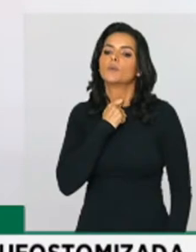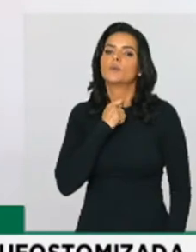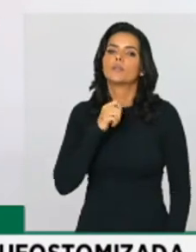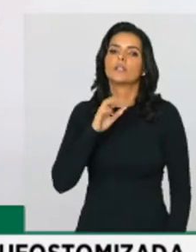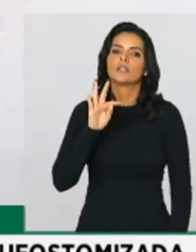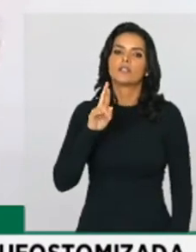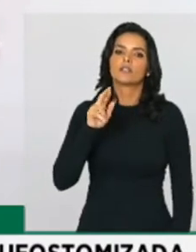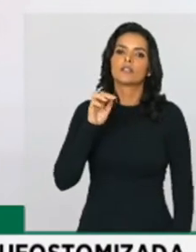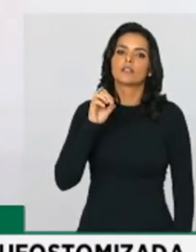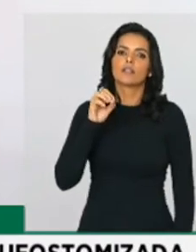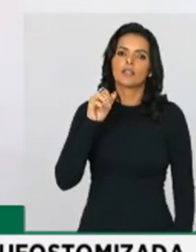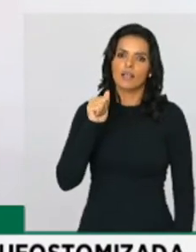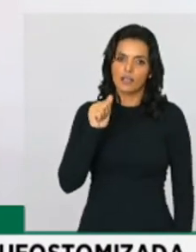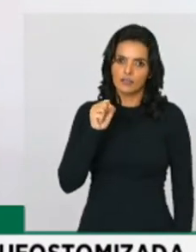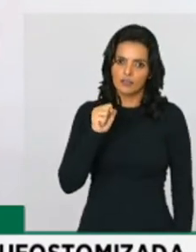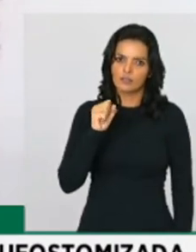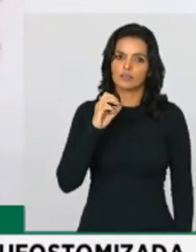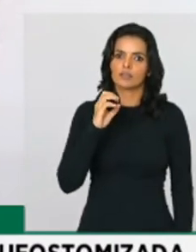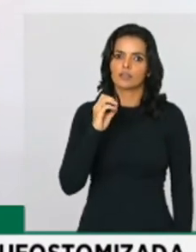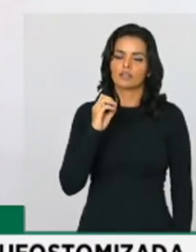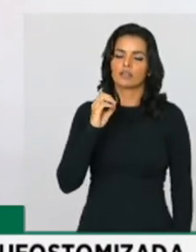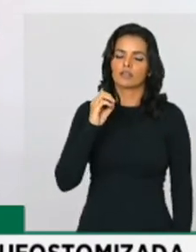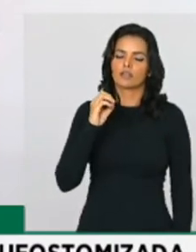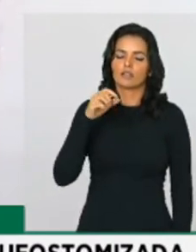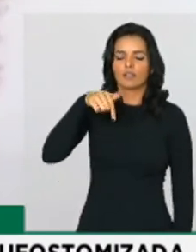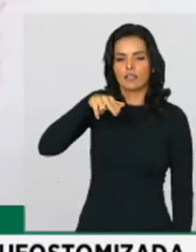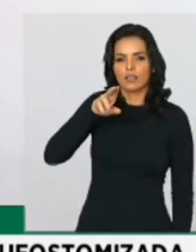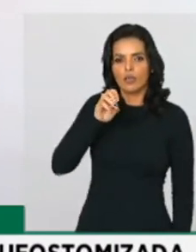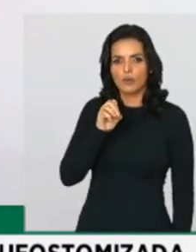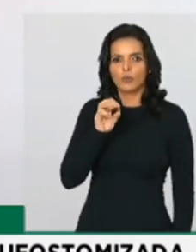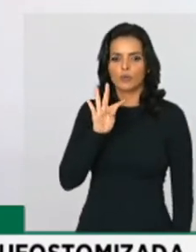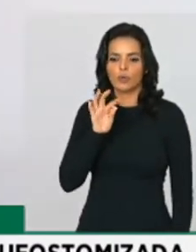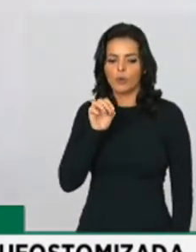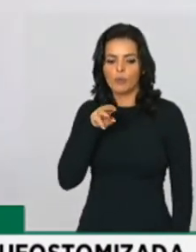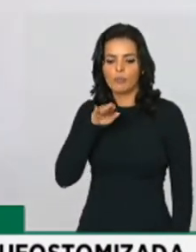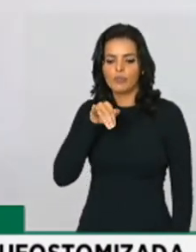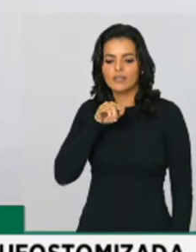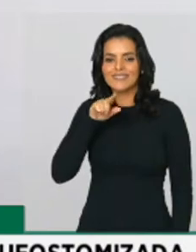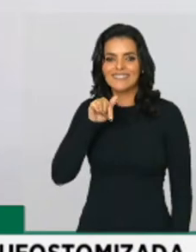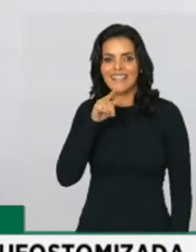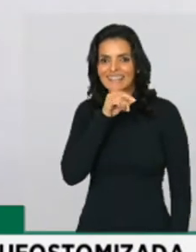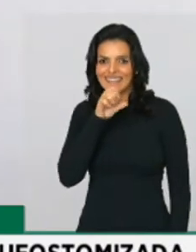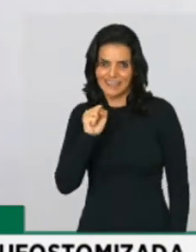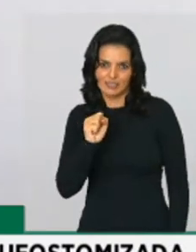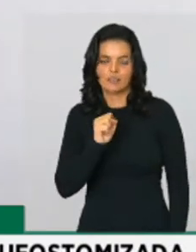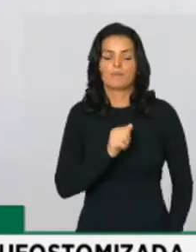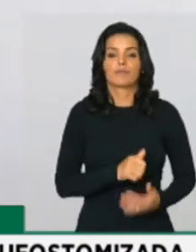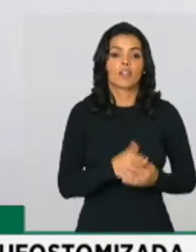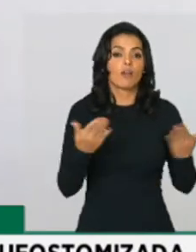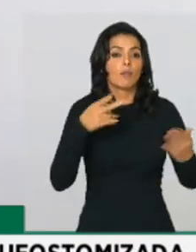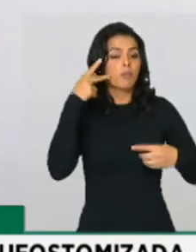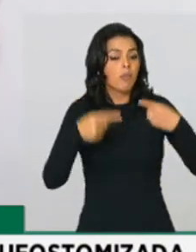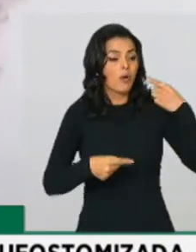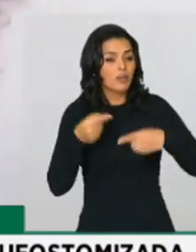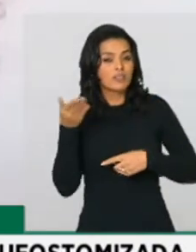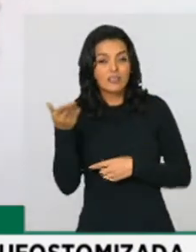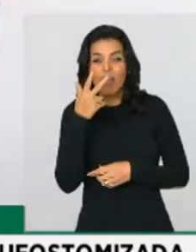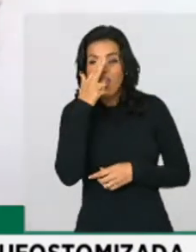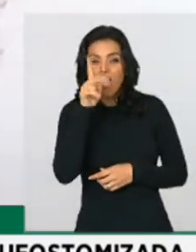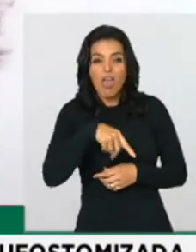ESSA IMUNIZAÇÃO PELO CONTÁGIO ELA REPRESENTOU A TANTAS MORTES, TANTAS MORTES. E SERIA AINDA MAIOR SE NÃO TIVÀSSEMOS ESTADOS E